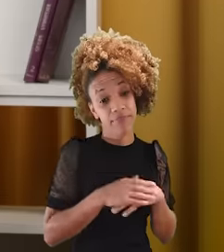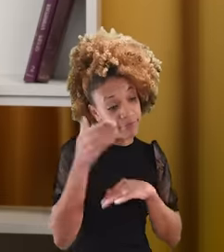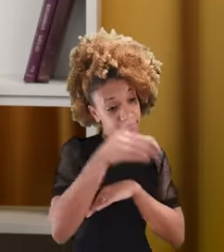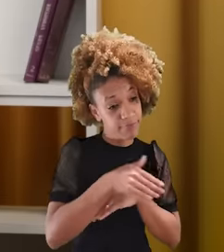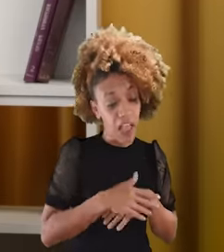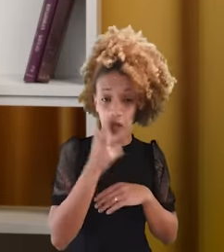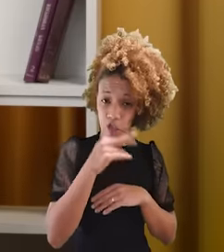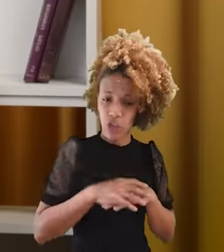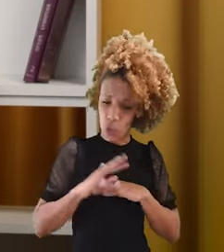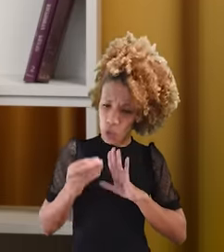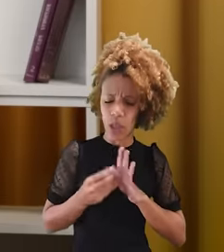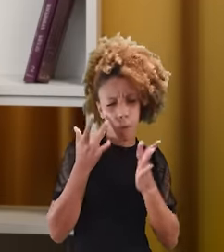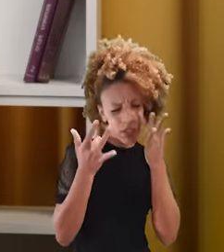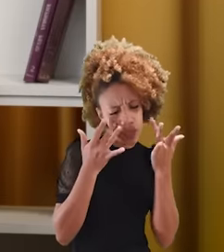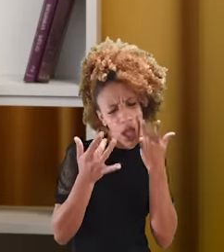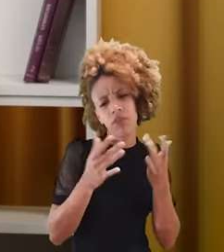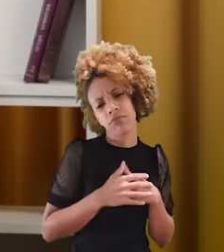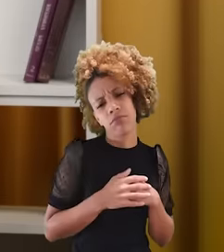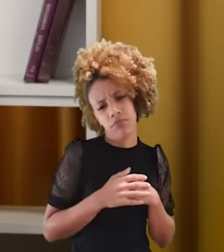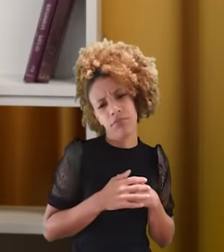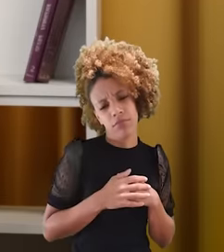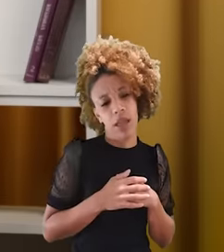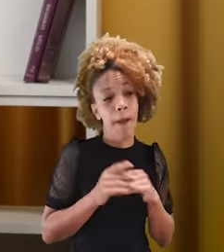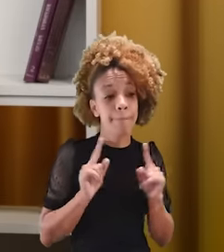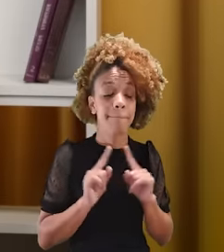todo mundo tem que fazer uma [ __ ] de um teatro uma vez até PR porque sempre quem fala teatro só